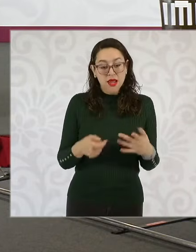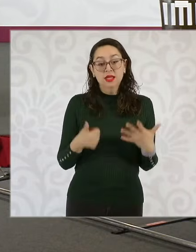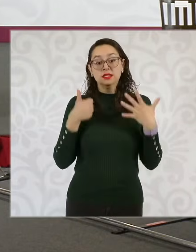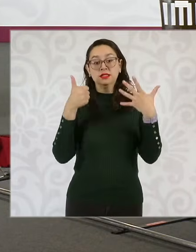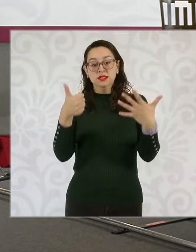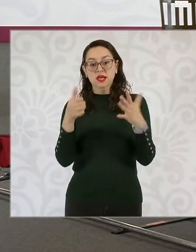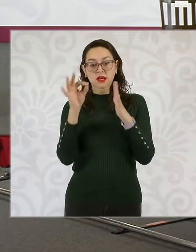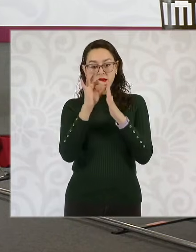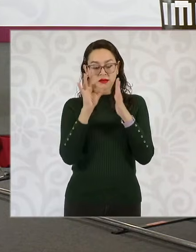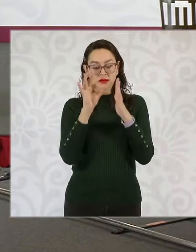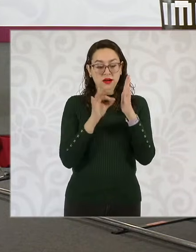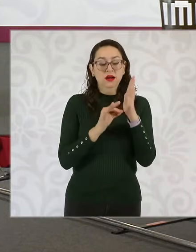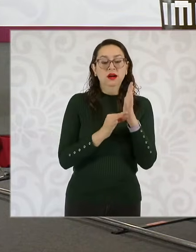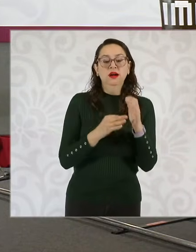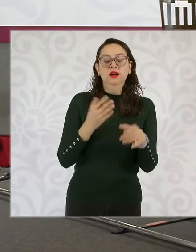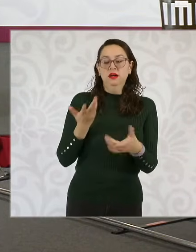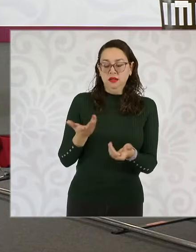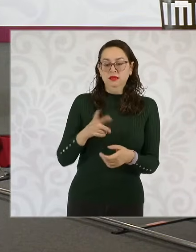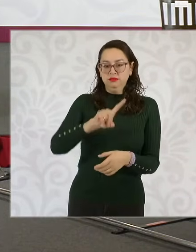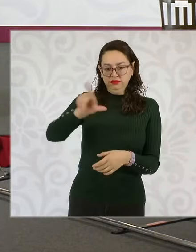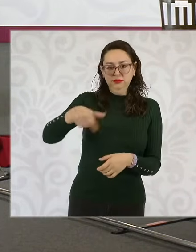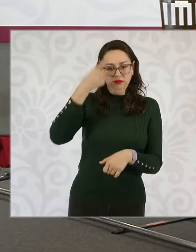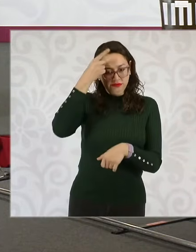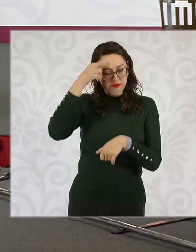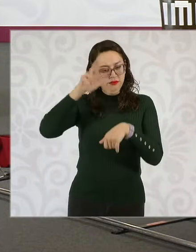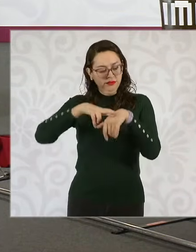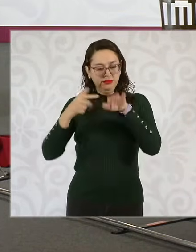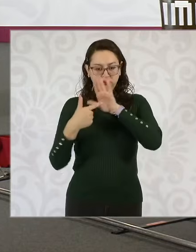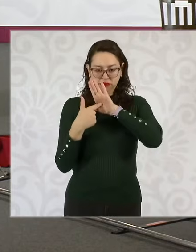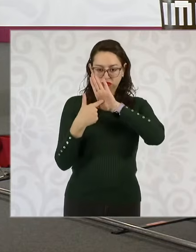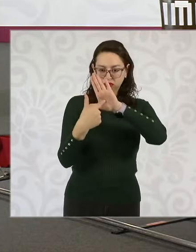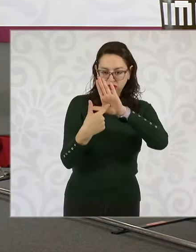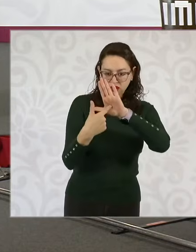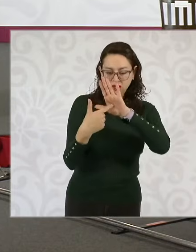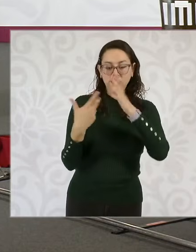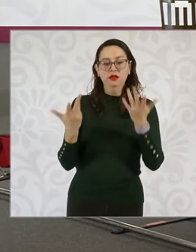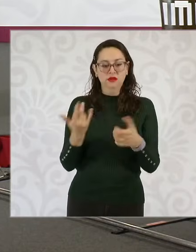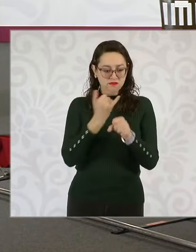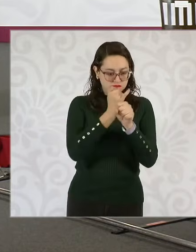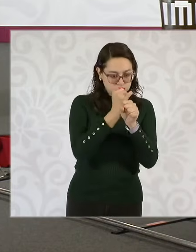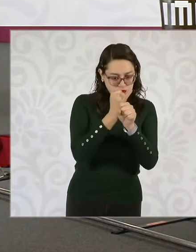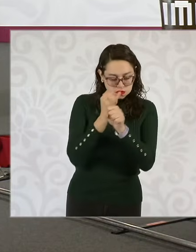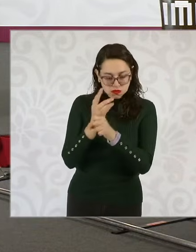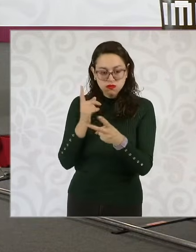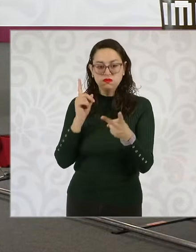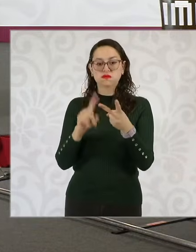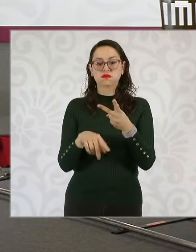director En un momento más presentará exploración eficiente producción sustentable de hidrocarburos